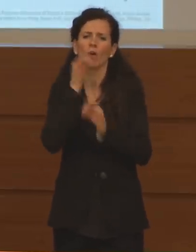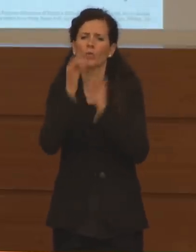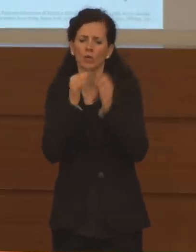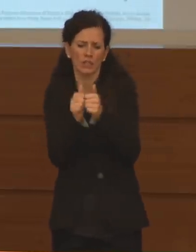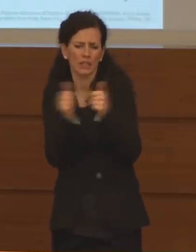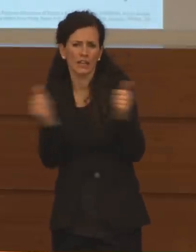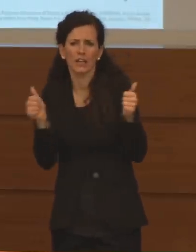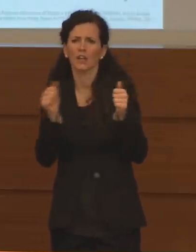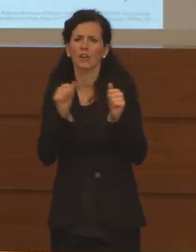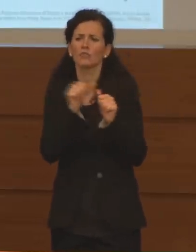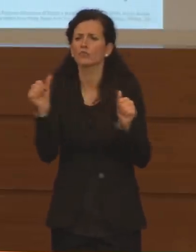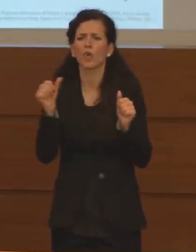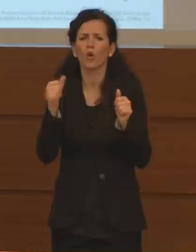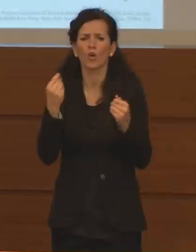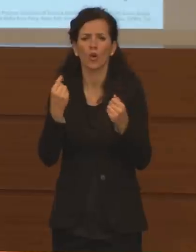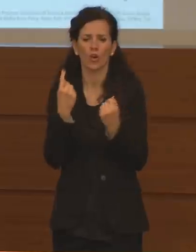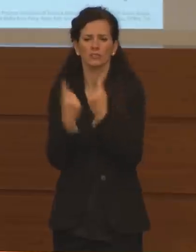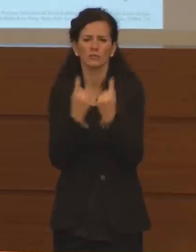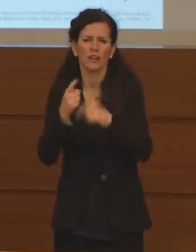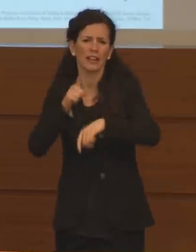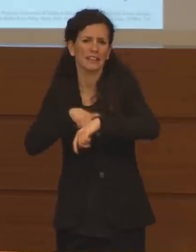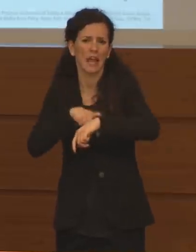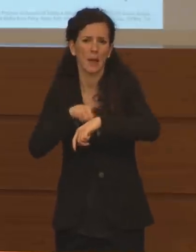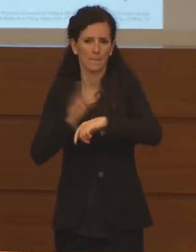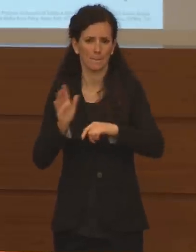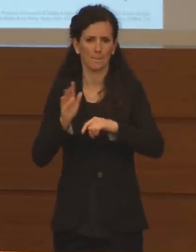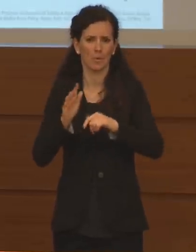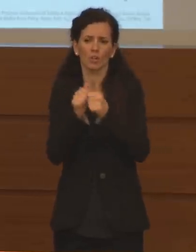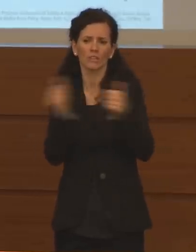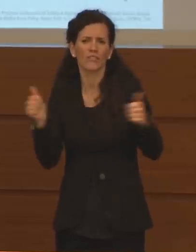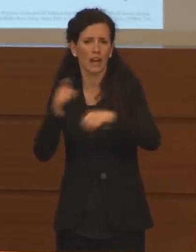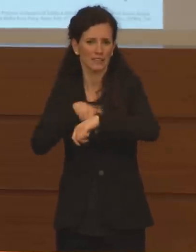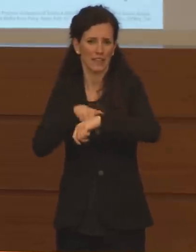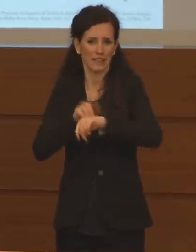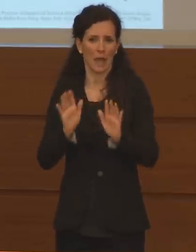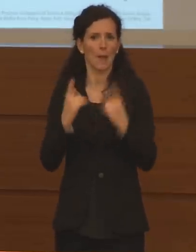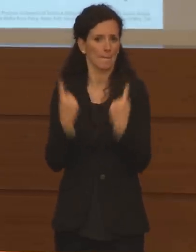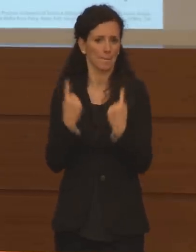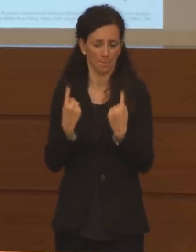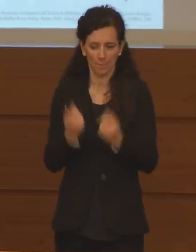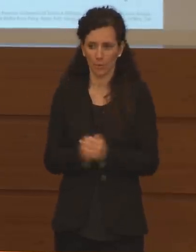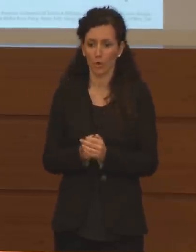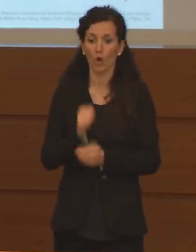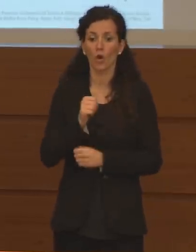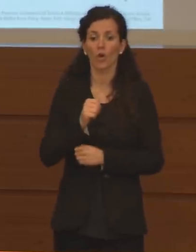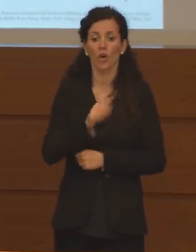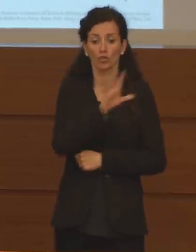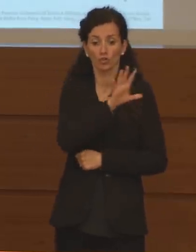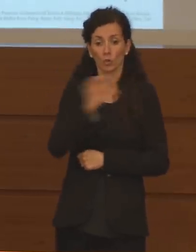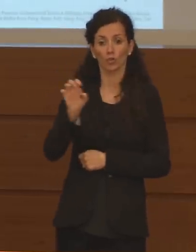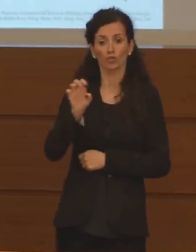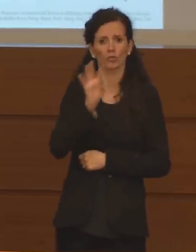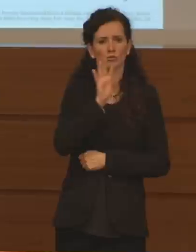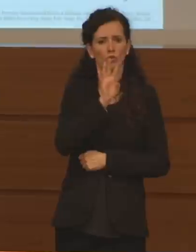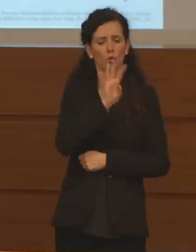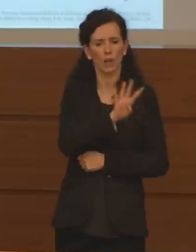ad un fatto temporale tant'è vero che sui primi 544 campioni ne abbiamo